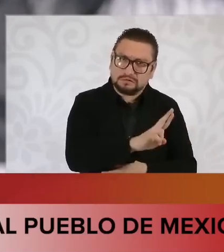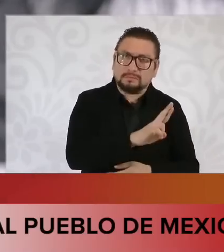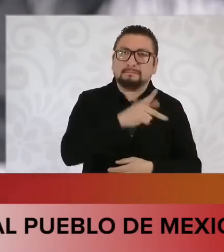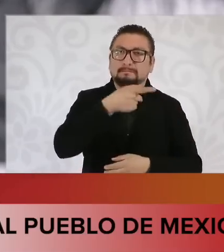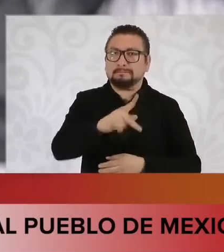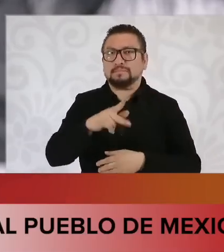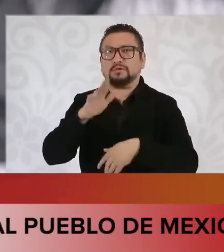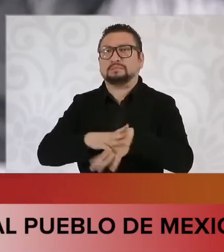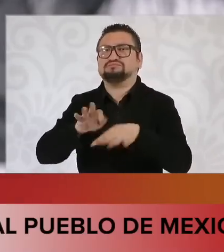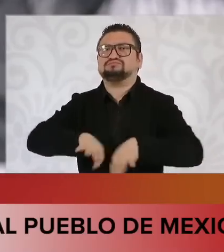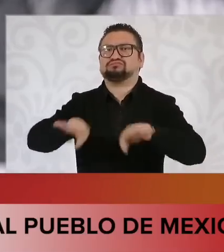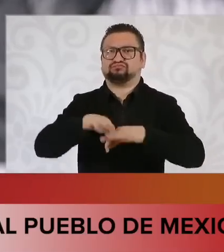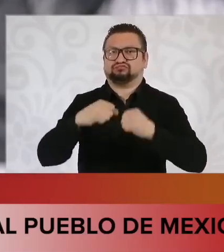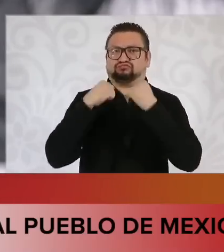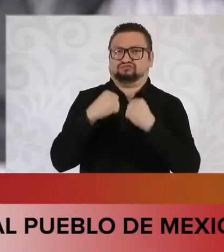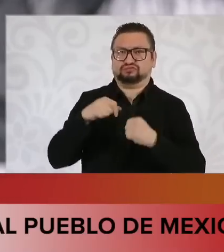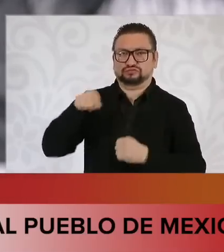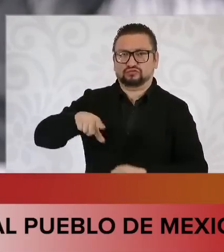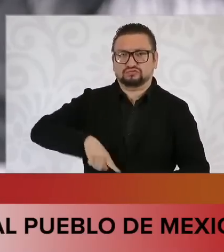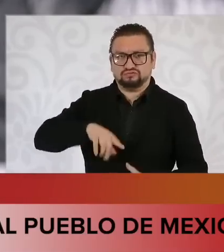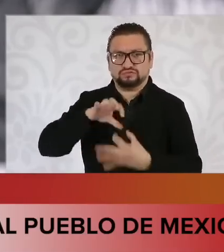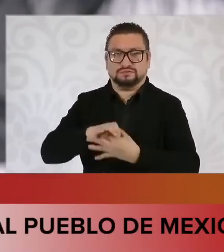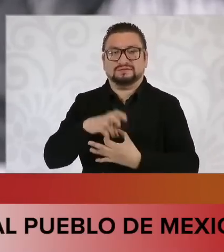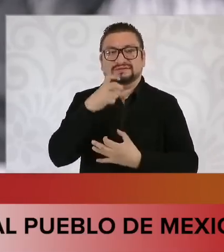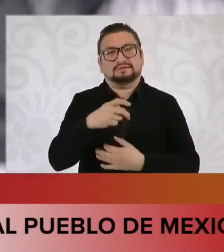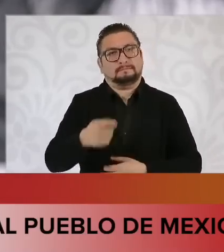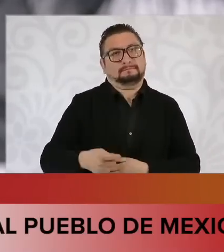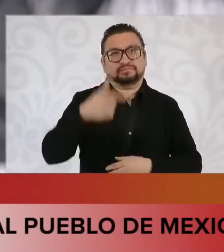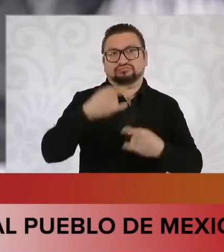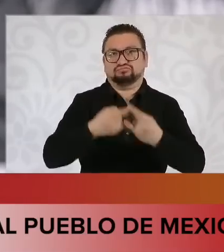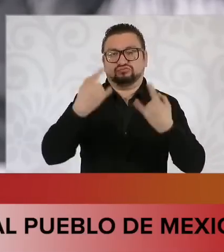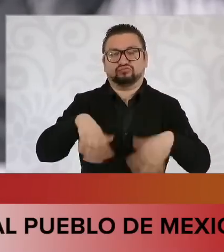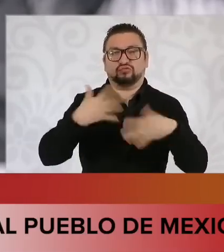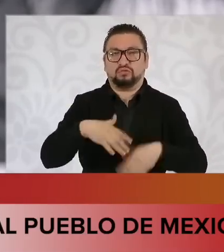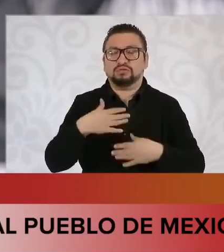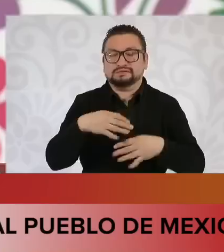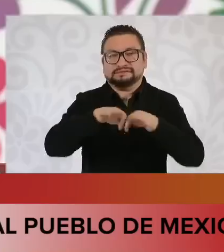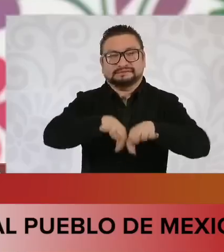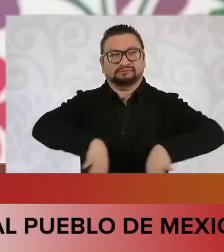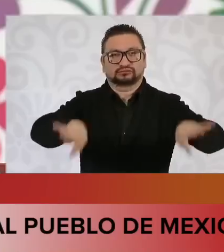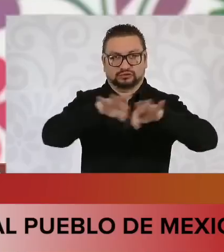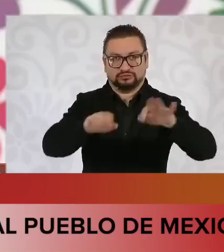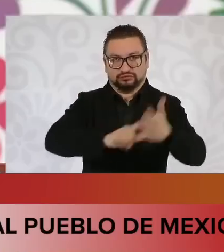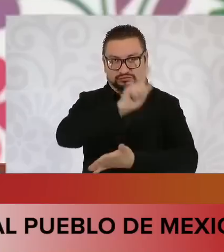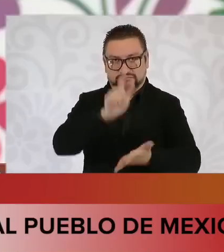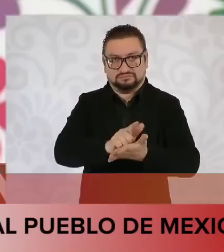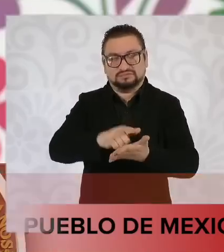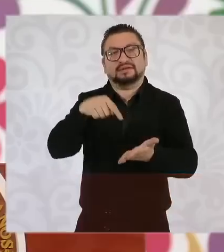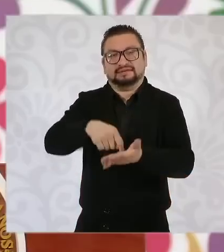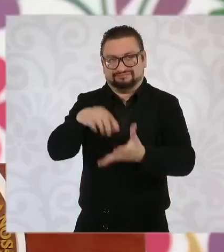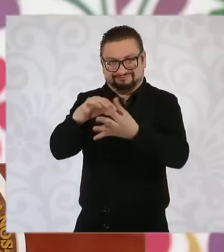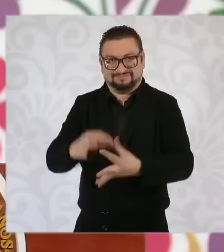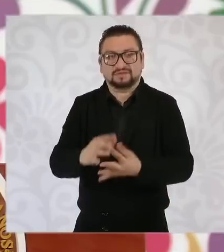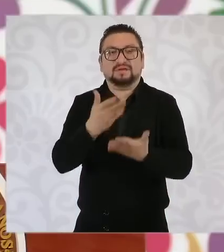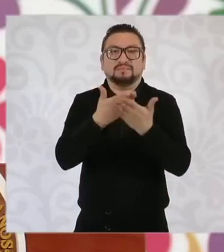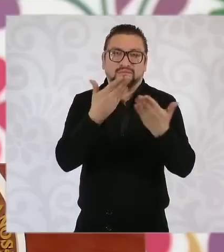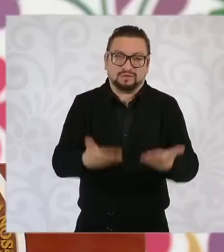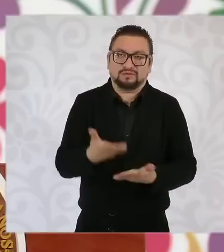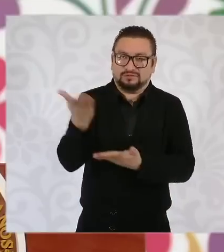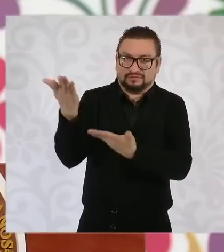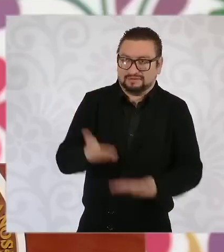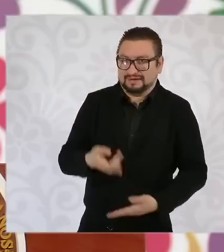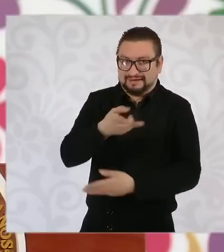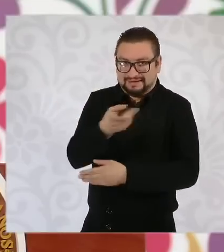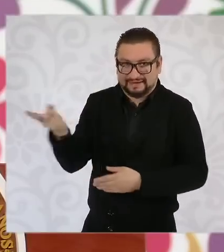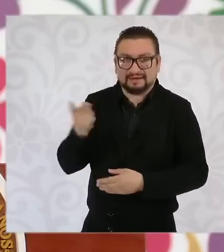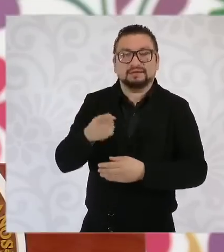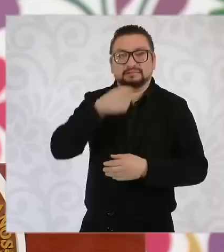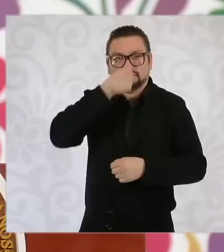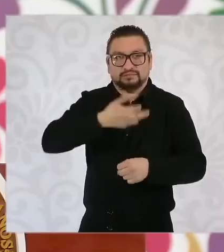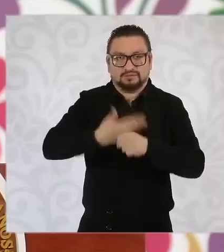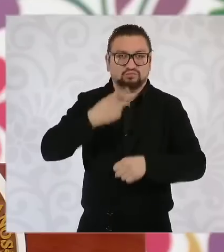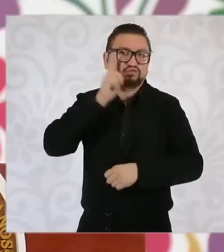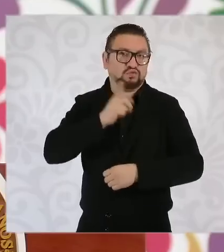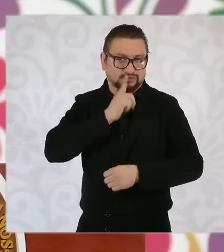histórico est as leyes Entonces nos las va a explicar la secretaria de energía y después